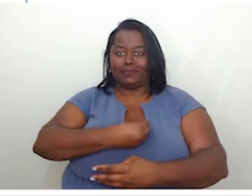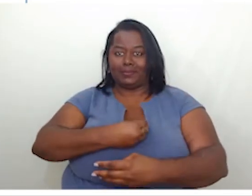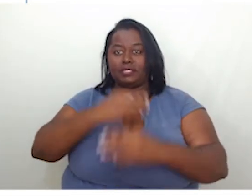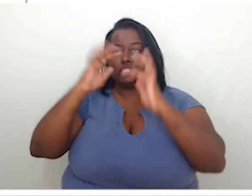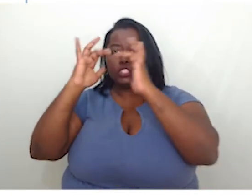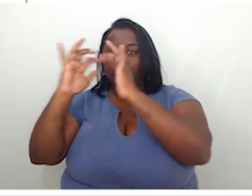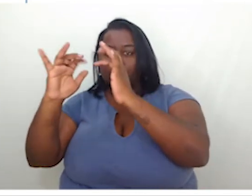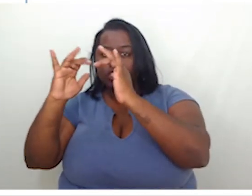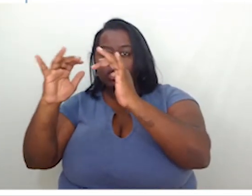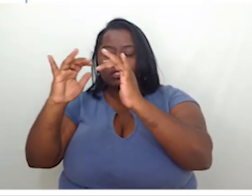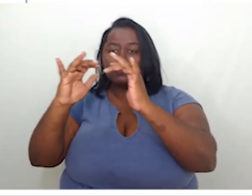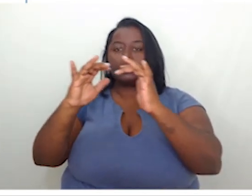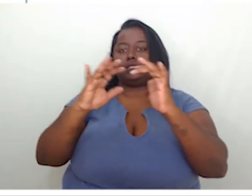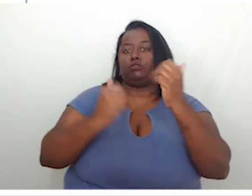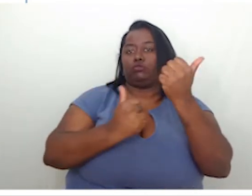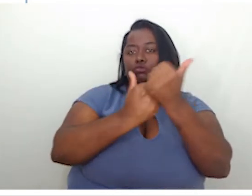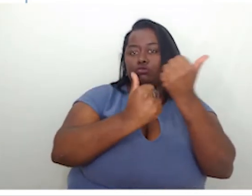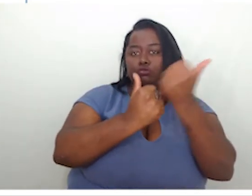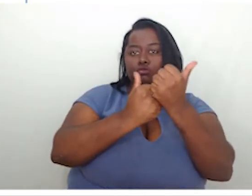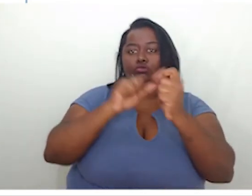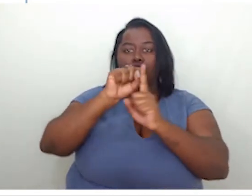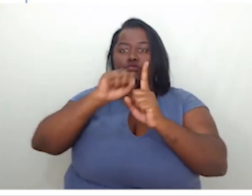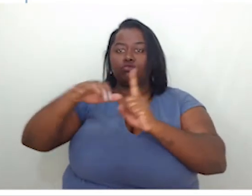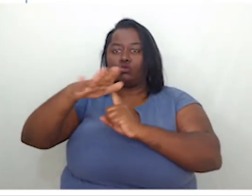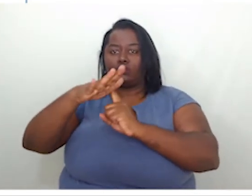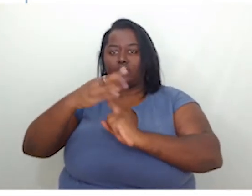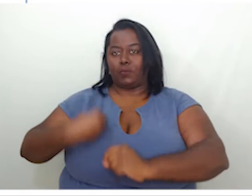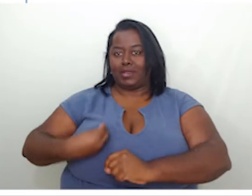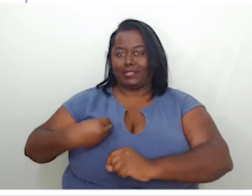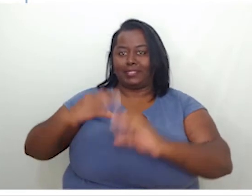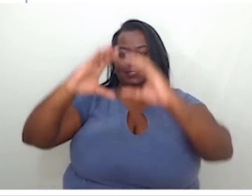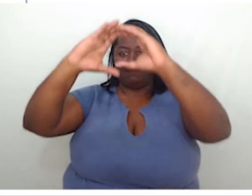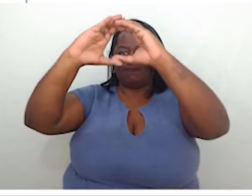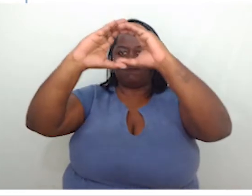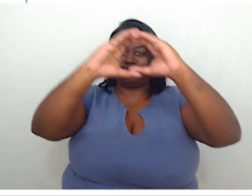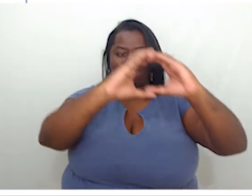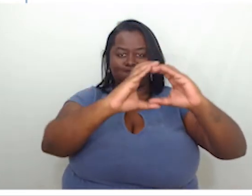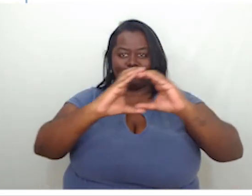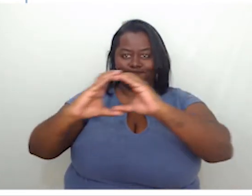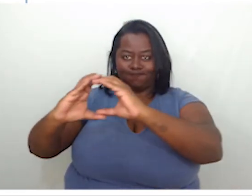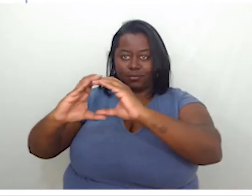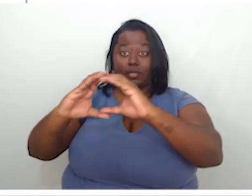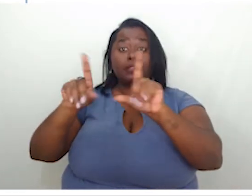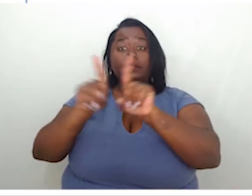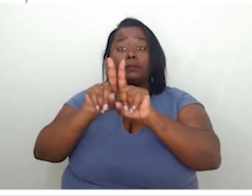paridad institucional, paridad epistémica y paridad existencial.